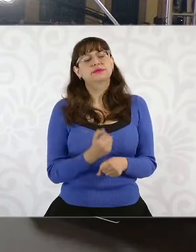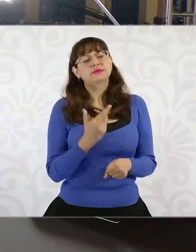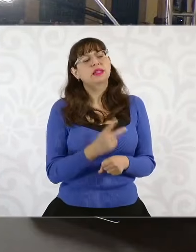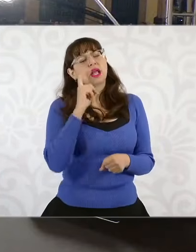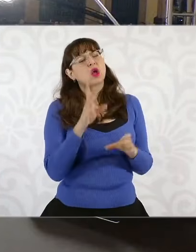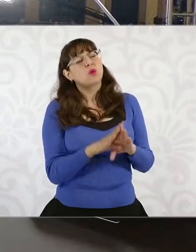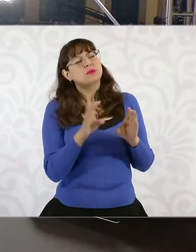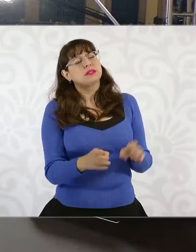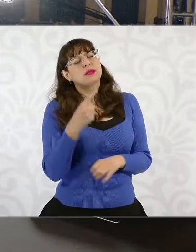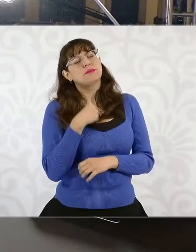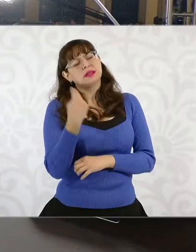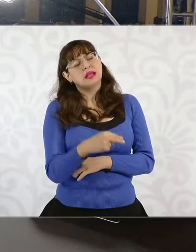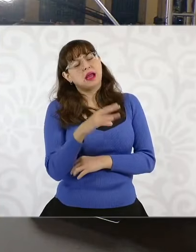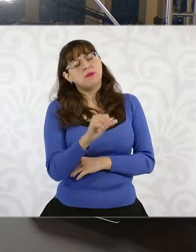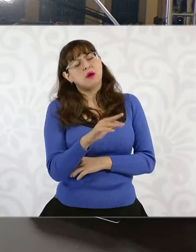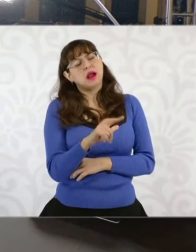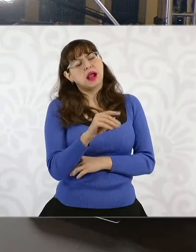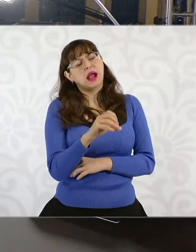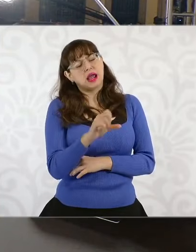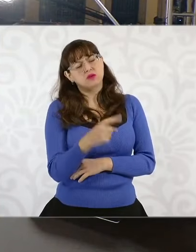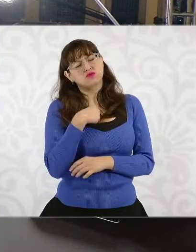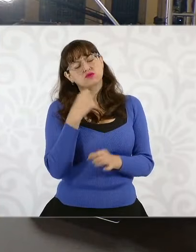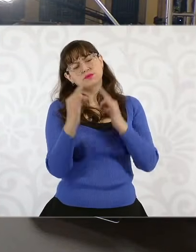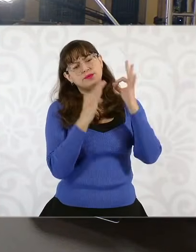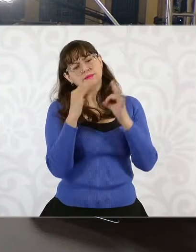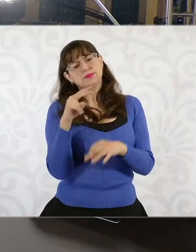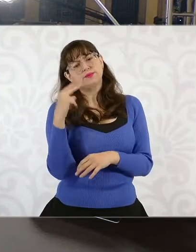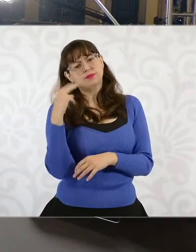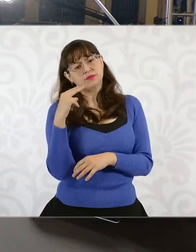Guzmán de 4 Telecomunicaciones, Veracruz. eh pues consultarle de inicio sobre la Dra Shunpardo. Ya